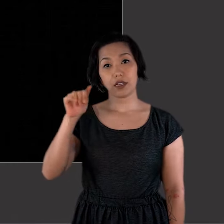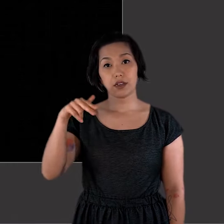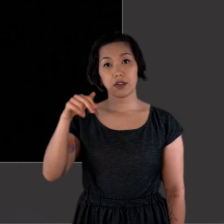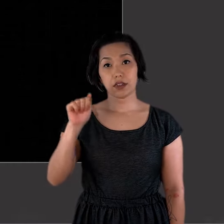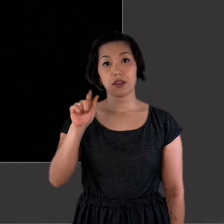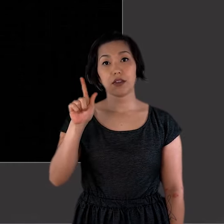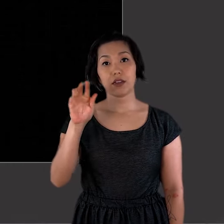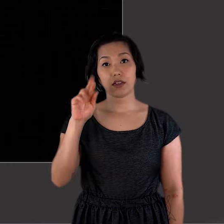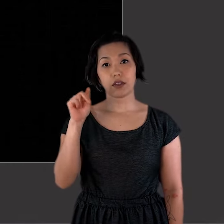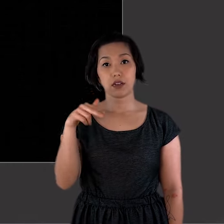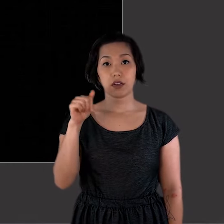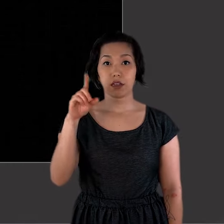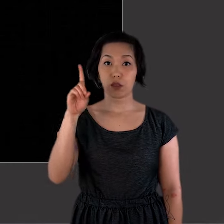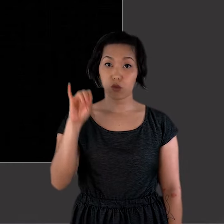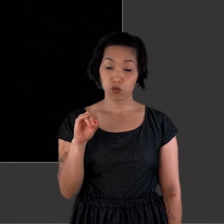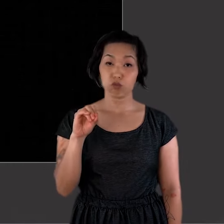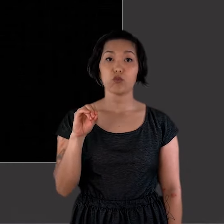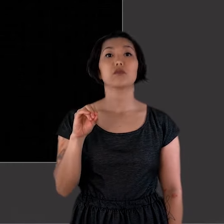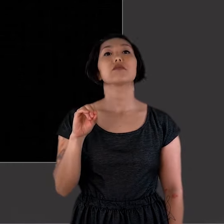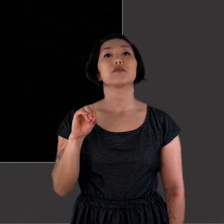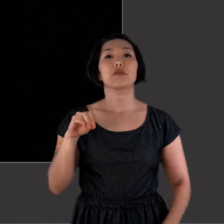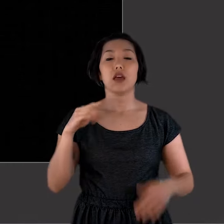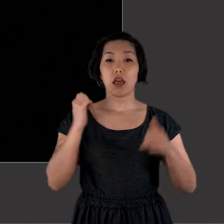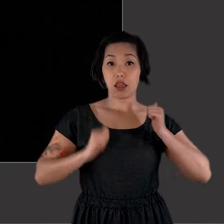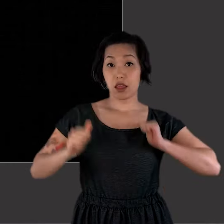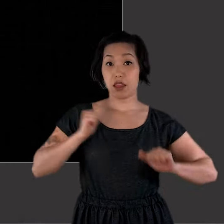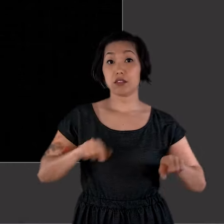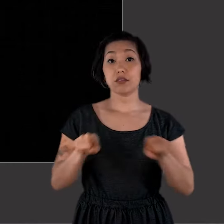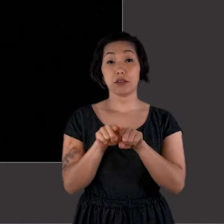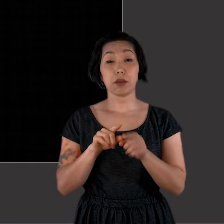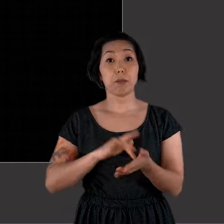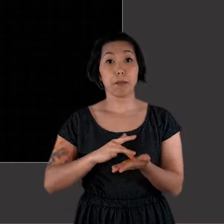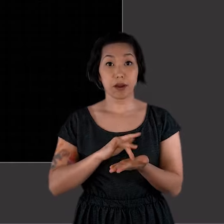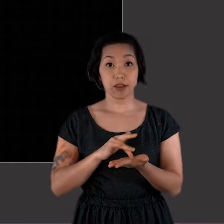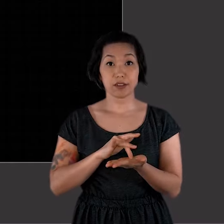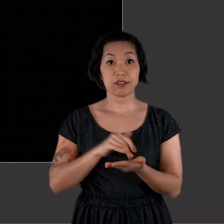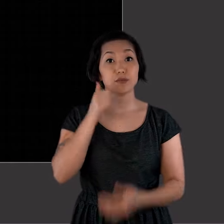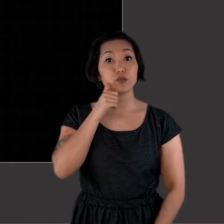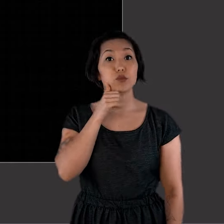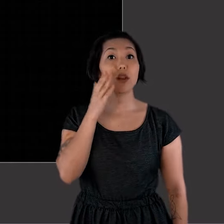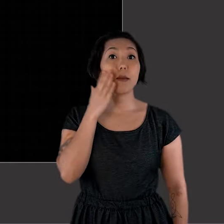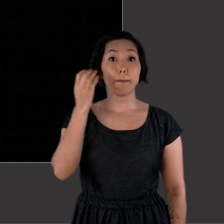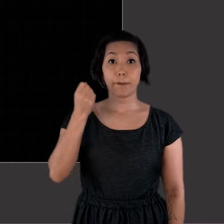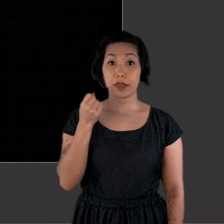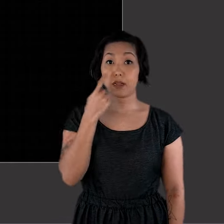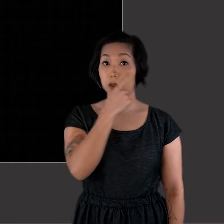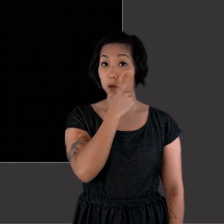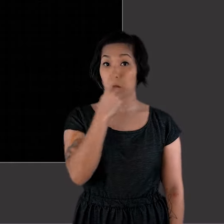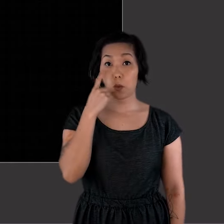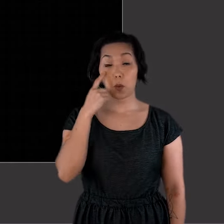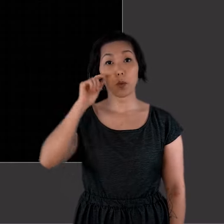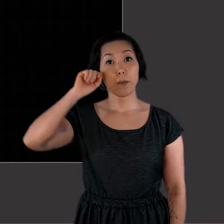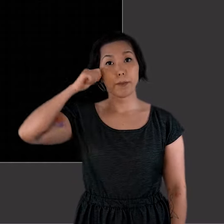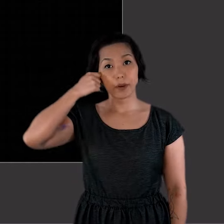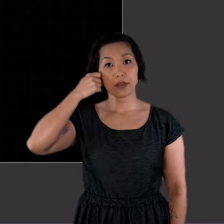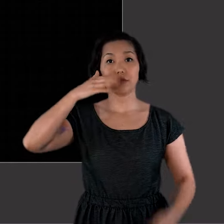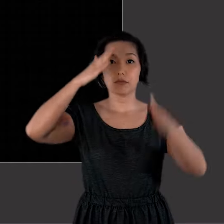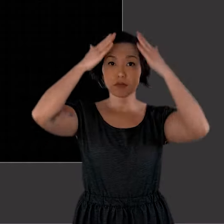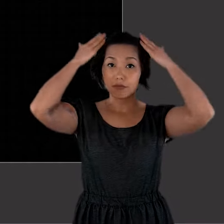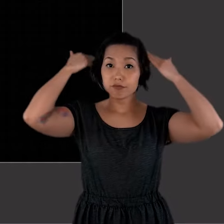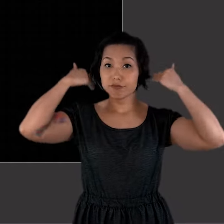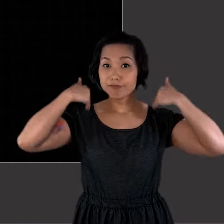Giulliana Granado é atriz e bailarina. Ela é branca tem olhos pretos, cabelos castanhos, lisos e compridos abaixo dos ombros.